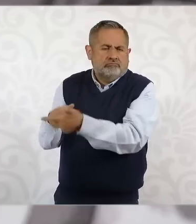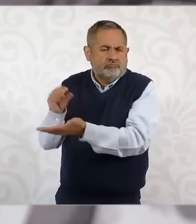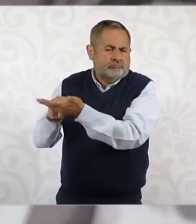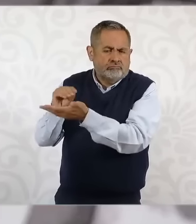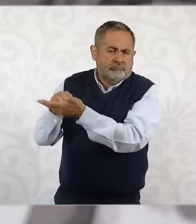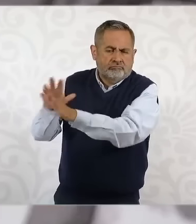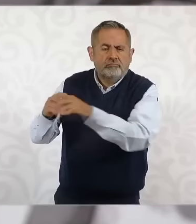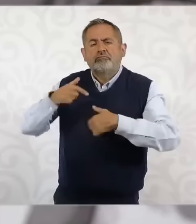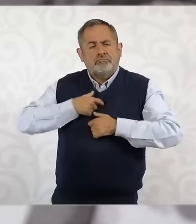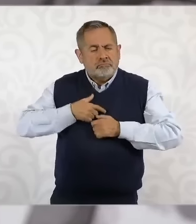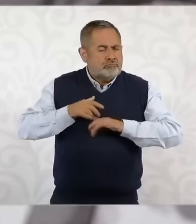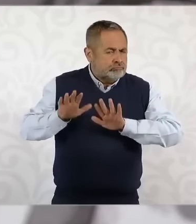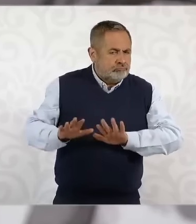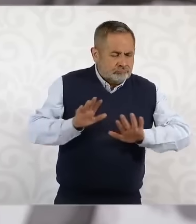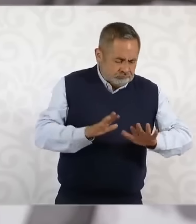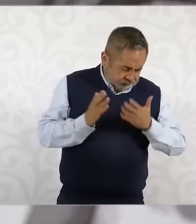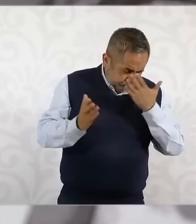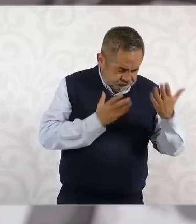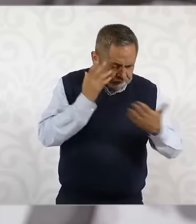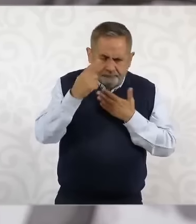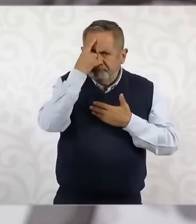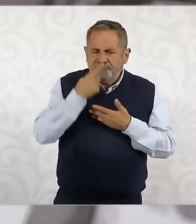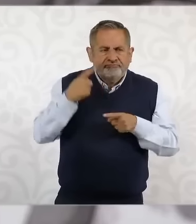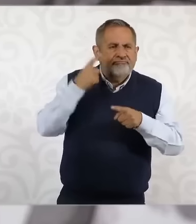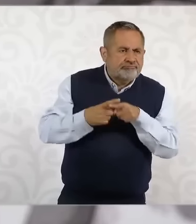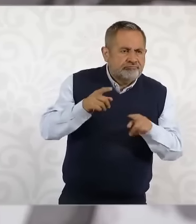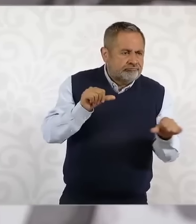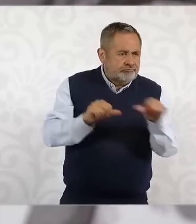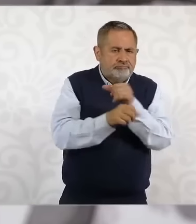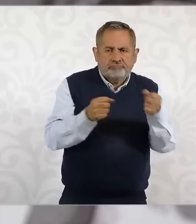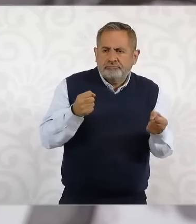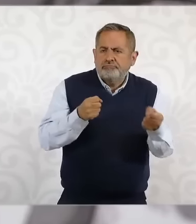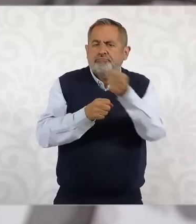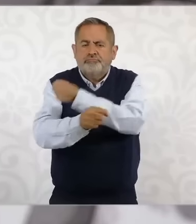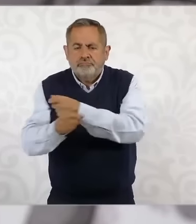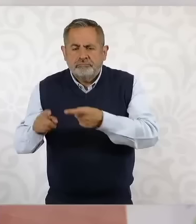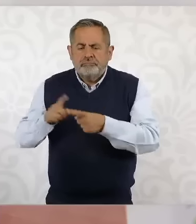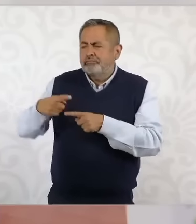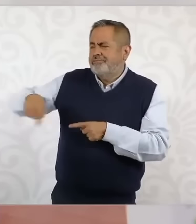que está trabajando en los centros libres, en las tejedoras de la patria y el programa